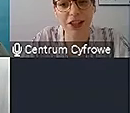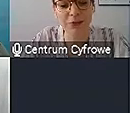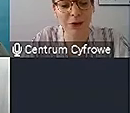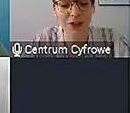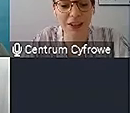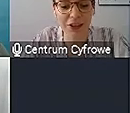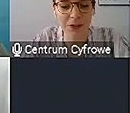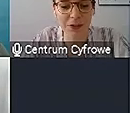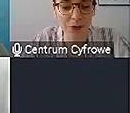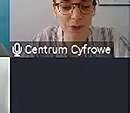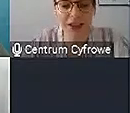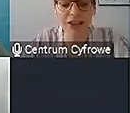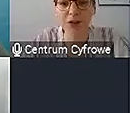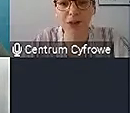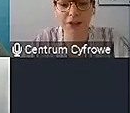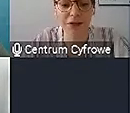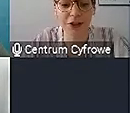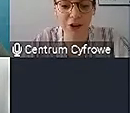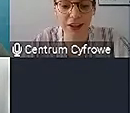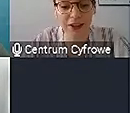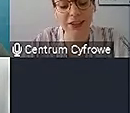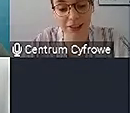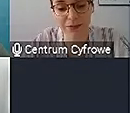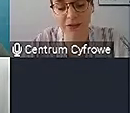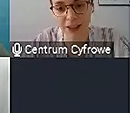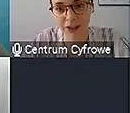gdzie był specjalistą ds. szkoleń i trenerem wewnętrznym.